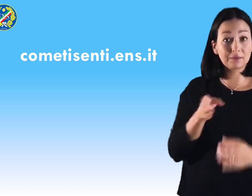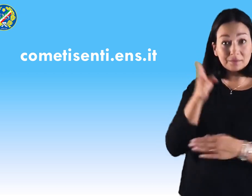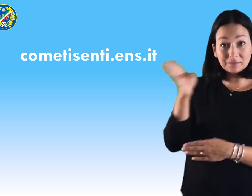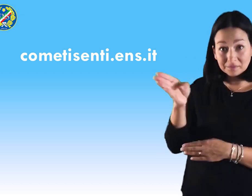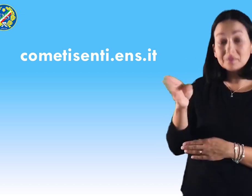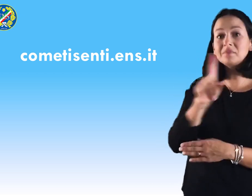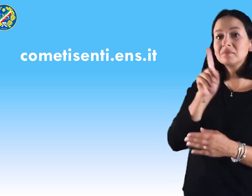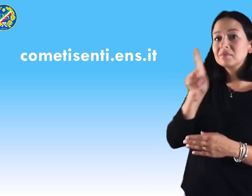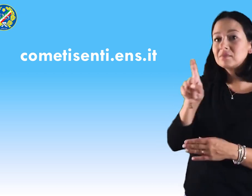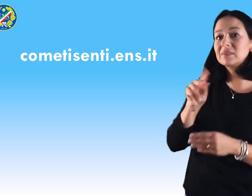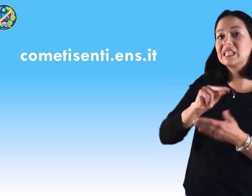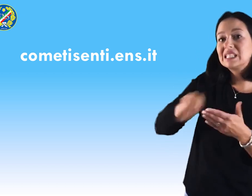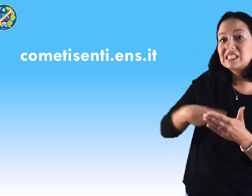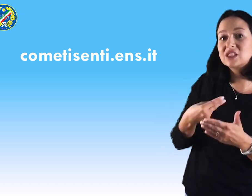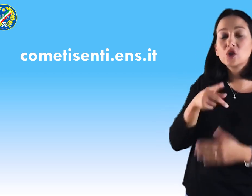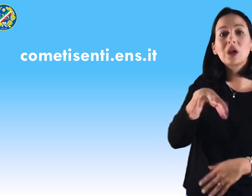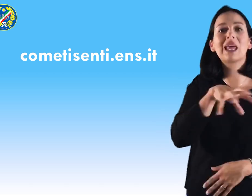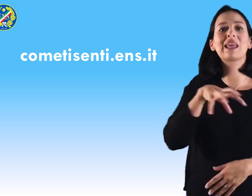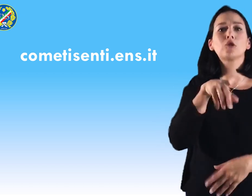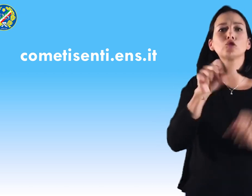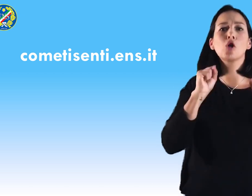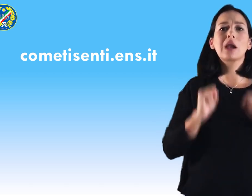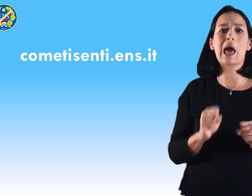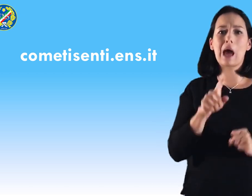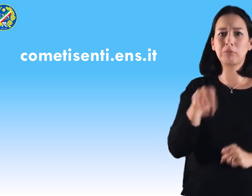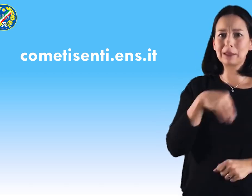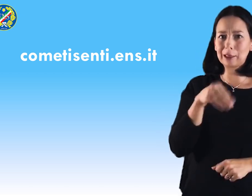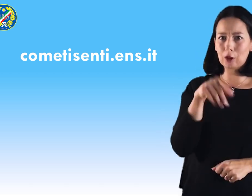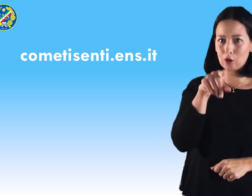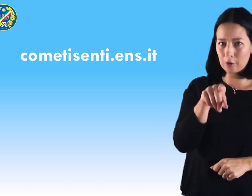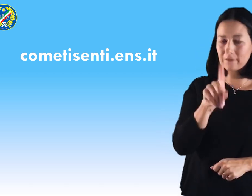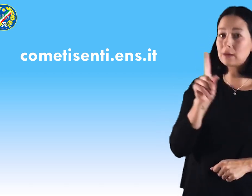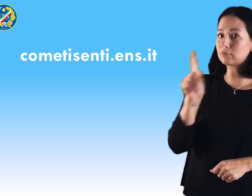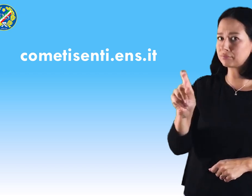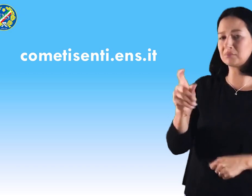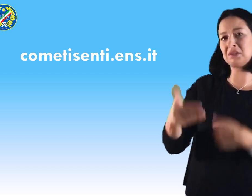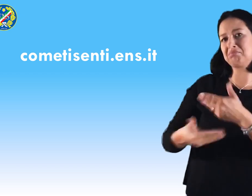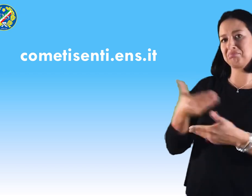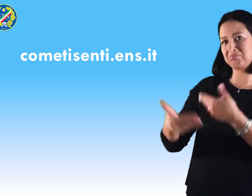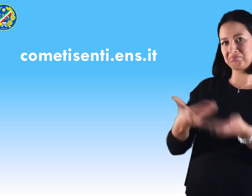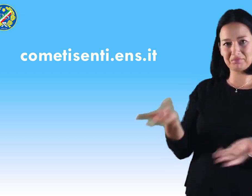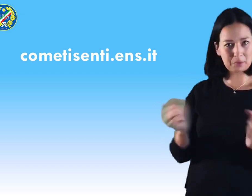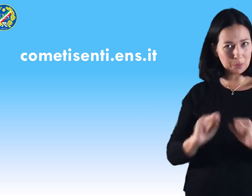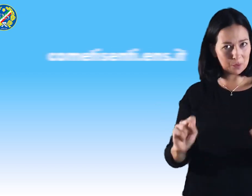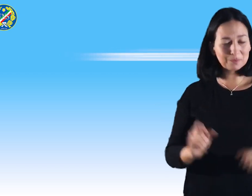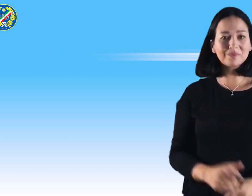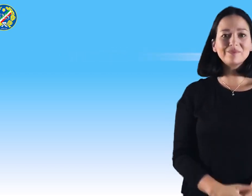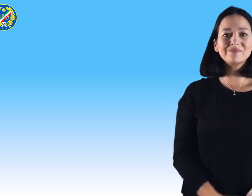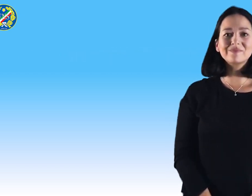e registrarvi all'appuntamento della vostra regione.